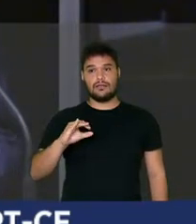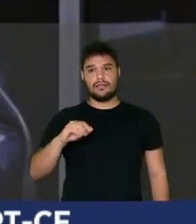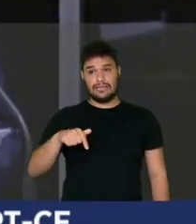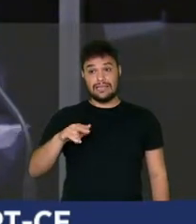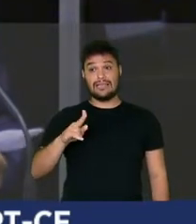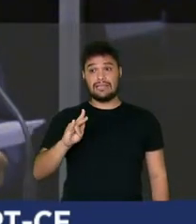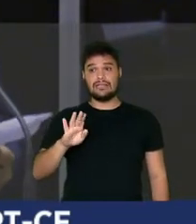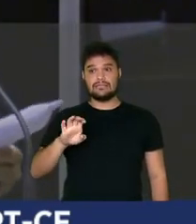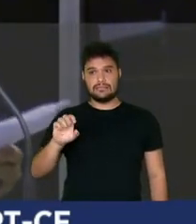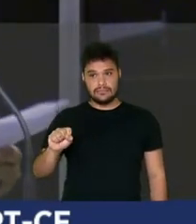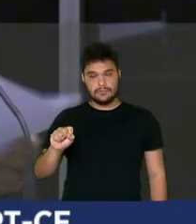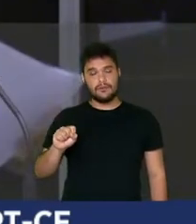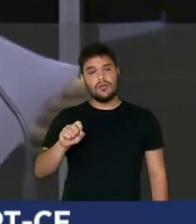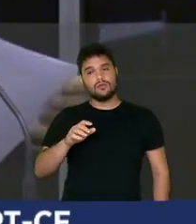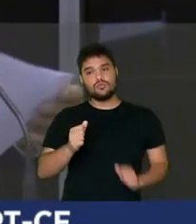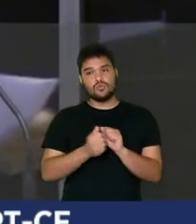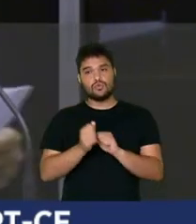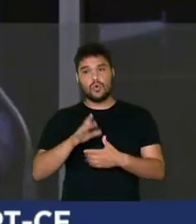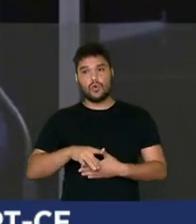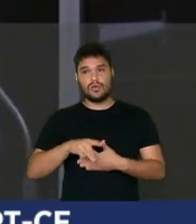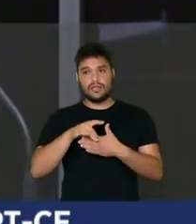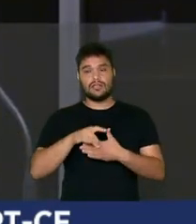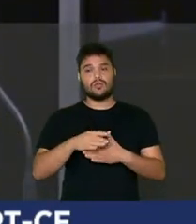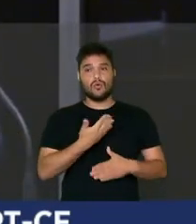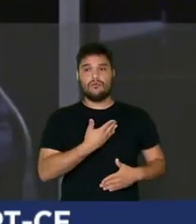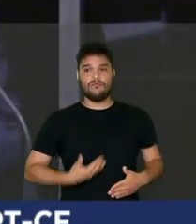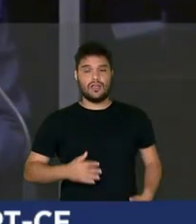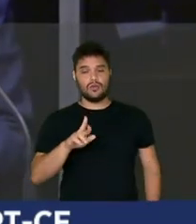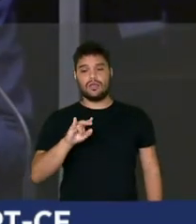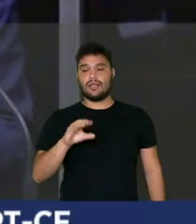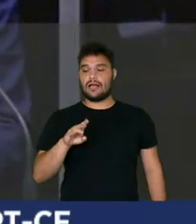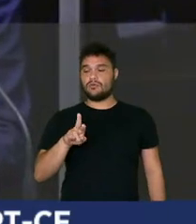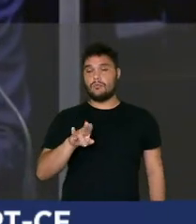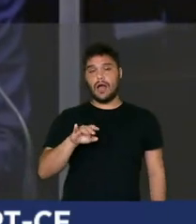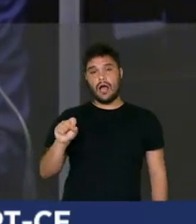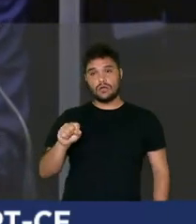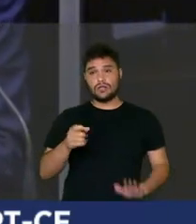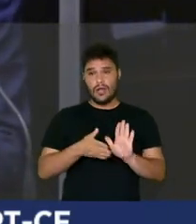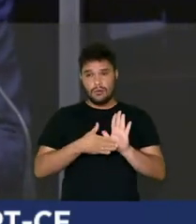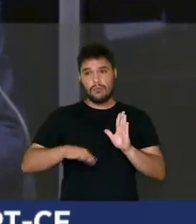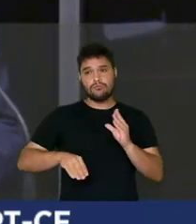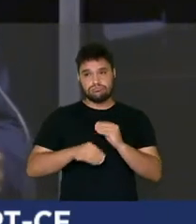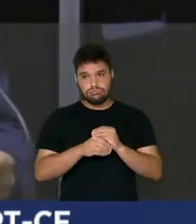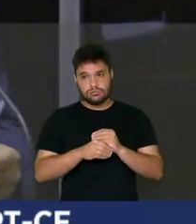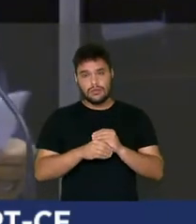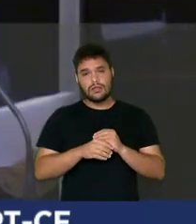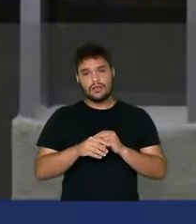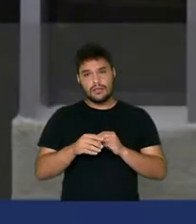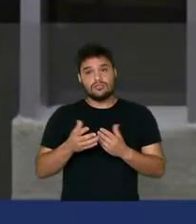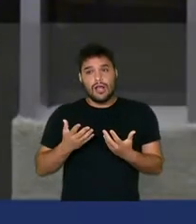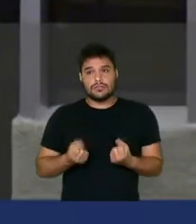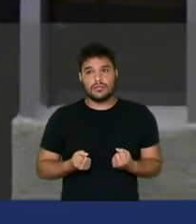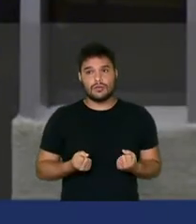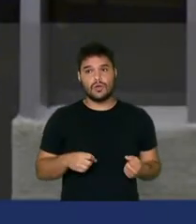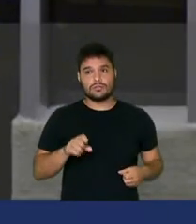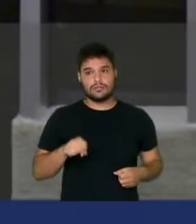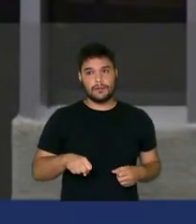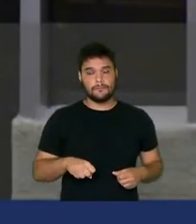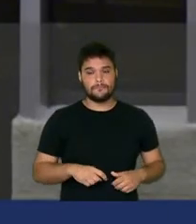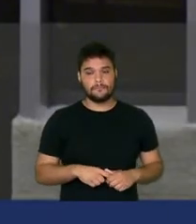DEPUTADA BIA CRIS, FOI ELA QUE APRESENTOU NEGOCIADO COM A LIDERANÇA DO GOVERNO, O DEPUTADO RICARDO BARROS. EMENDA QUE NÓS ESTAMOS ACOLHENDO A EMENDA NOS TERMOS